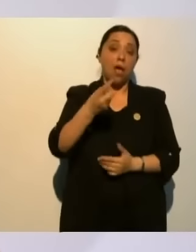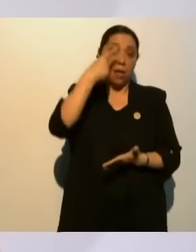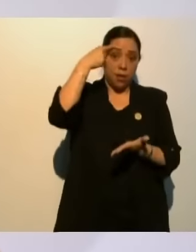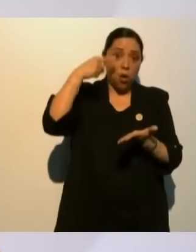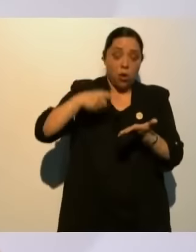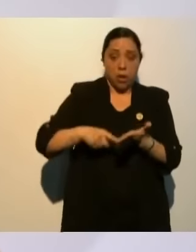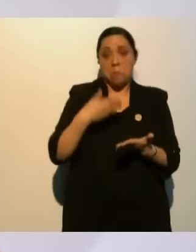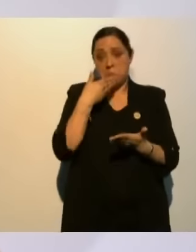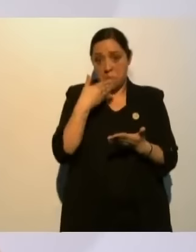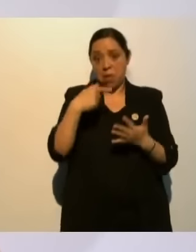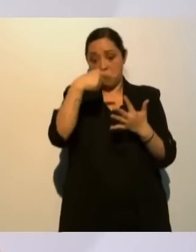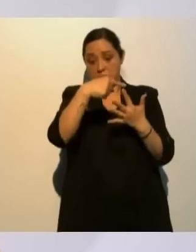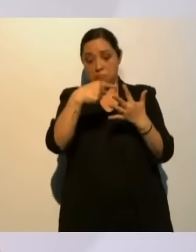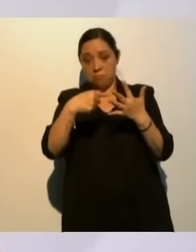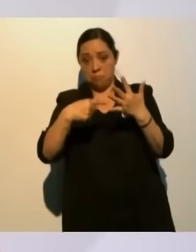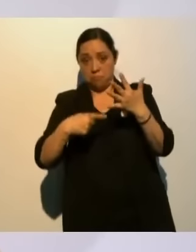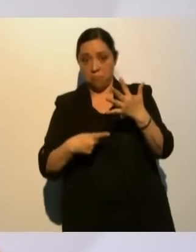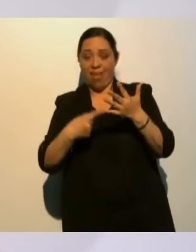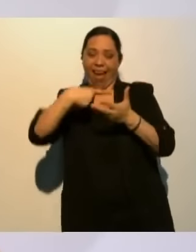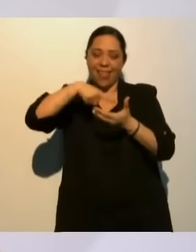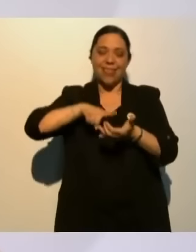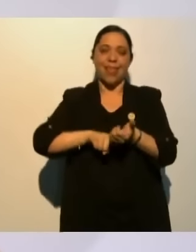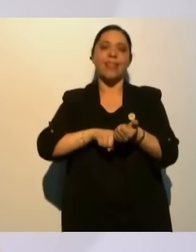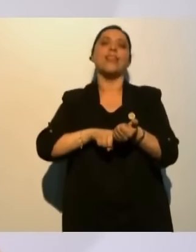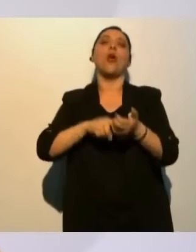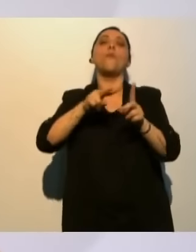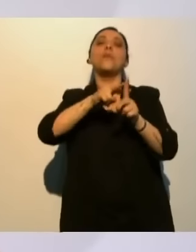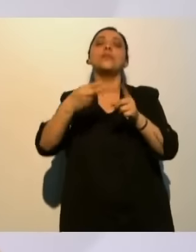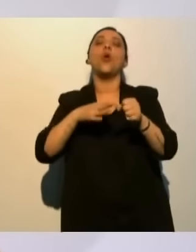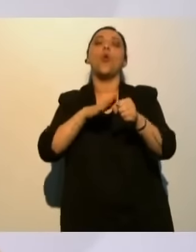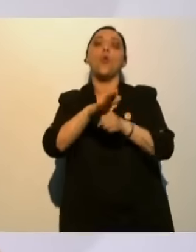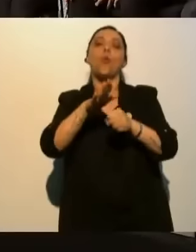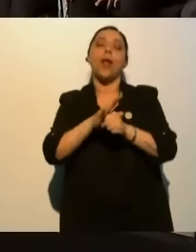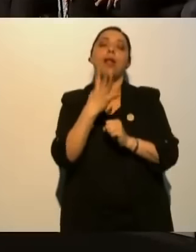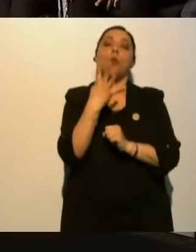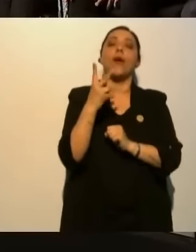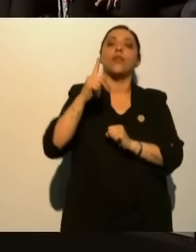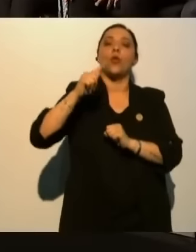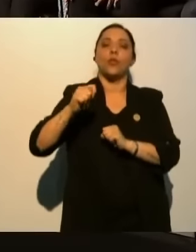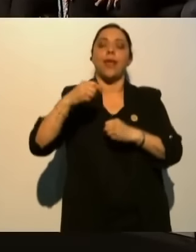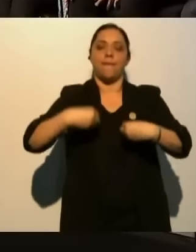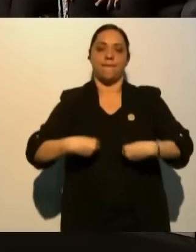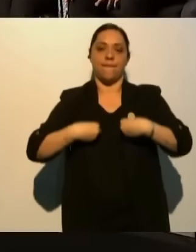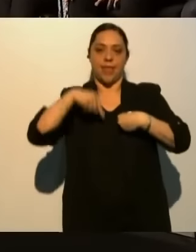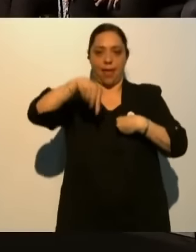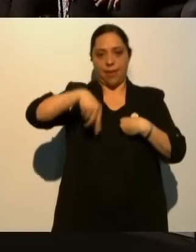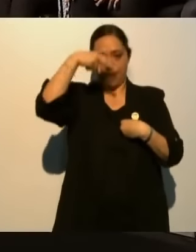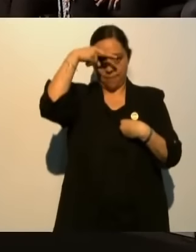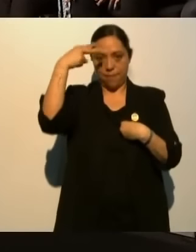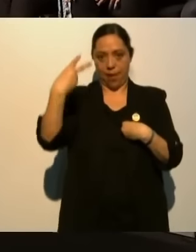lo que llamamos la cuarta transformación la vida pública de México que el presupuesto que recibe el